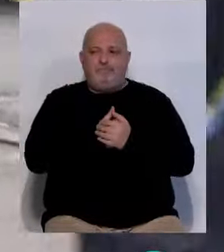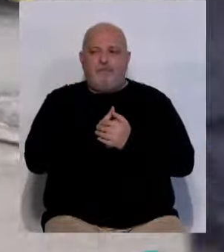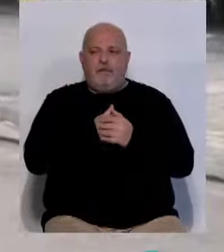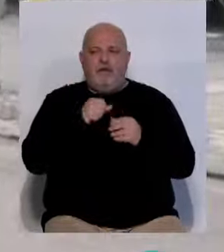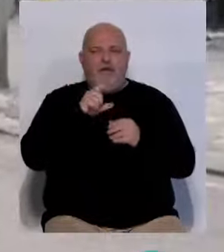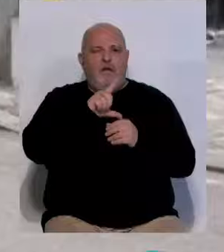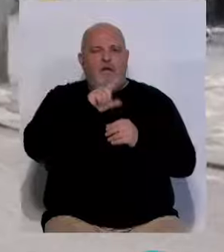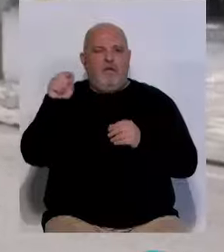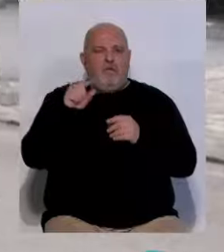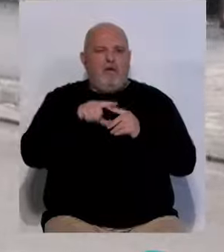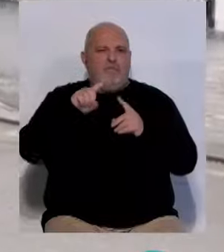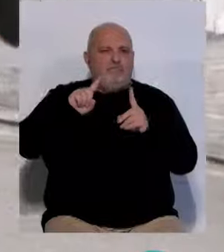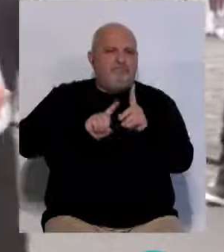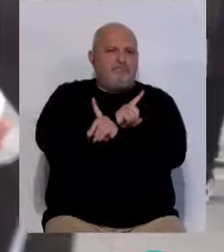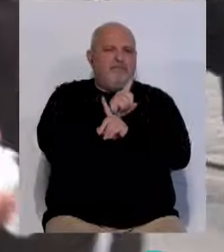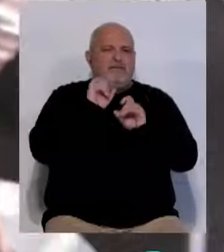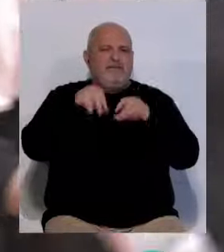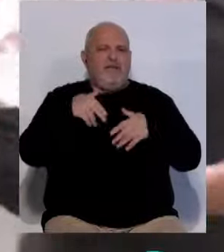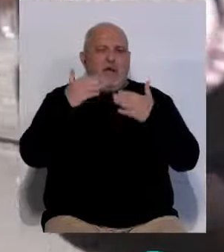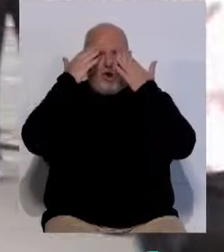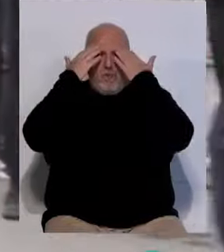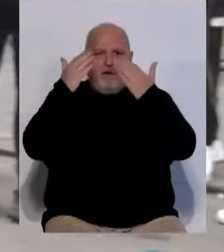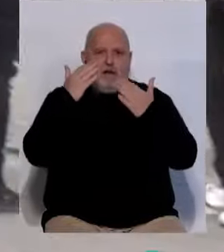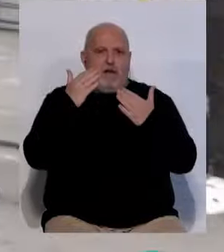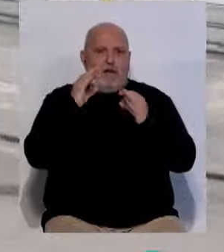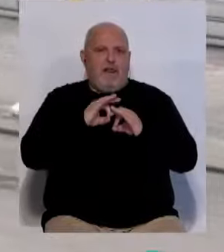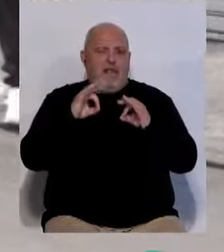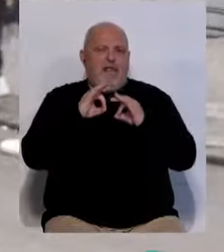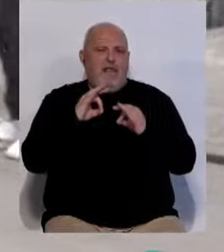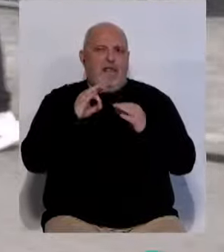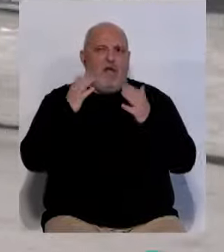la puerta de atrás claro eh le hacen un homenaje a Augusto hace dos o tres años te acuerdas que